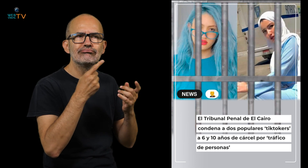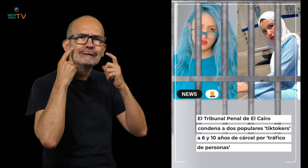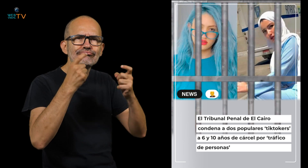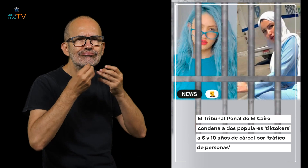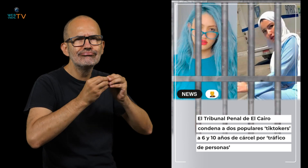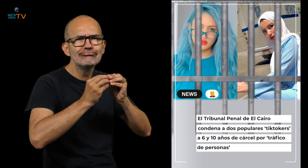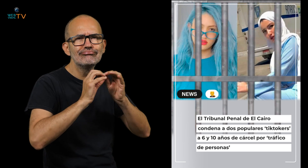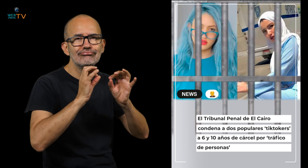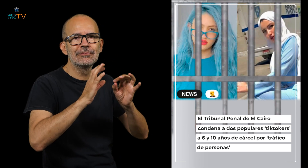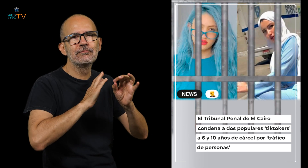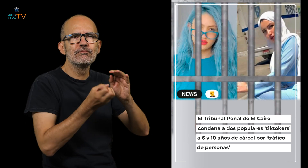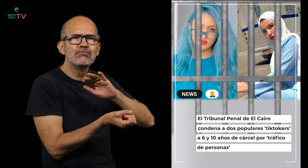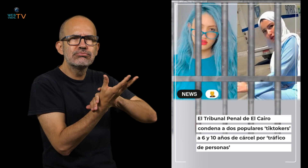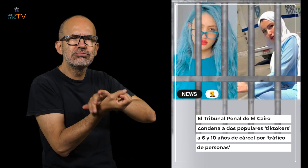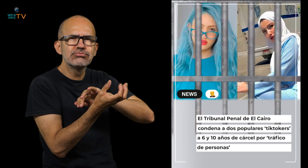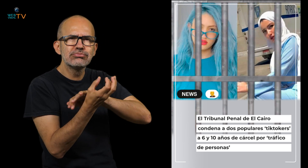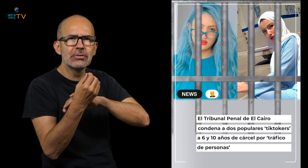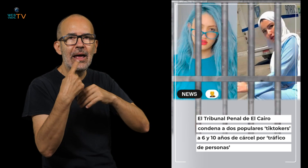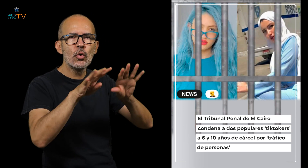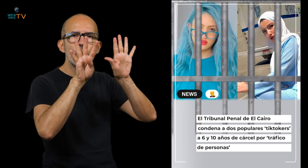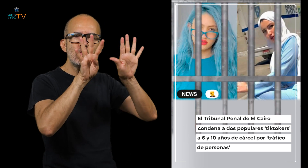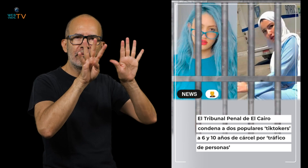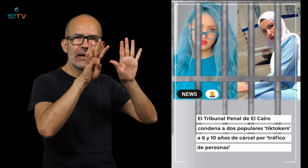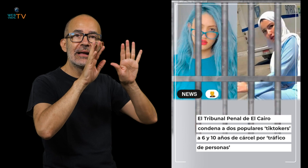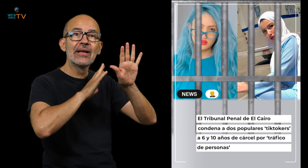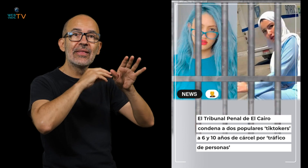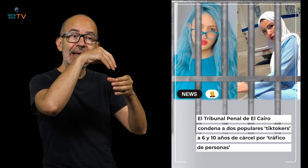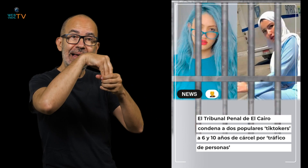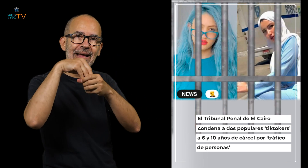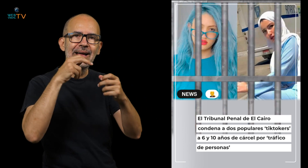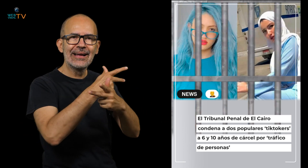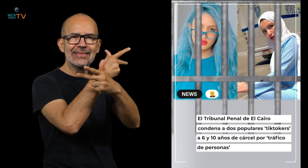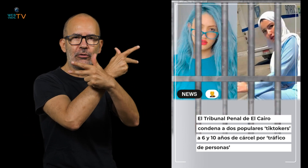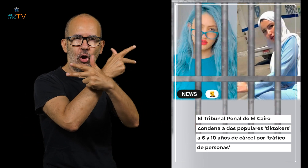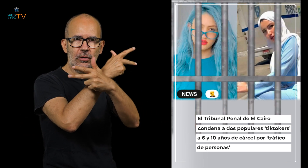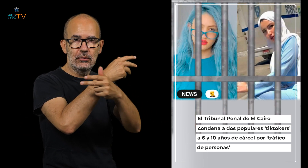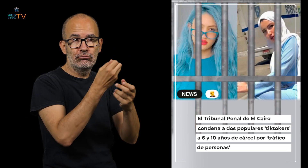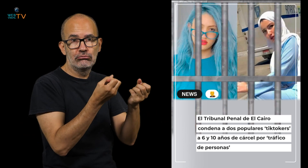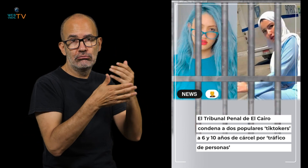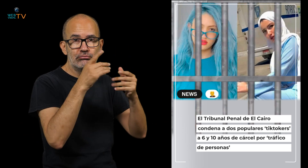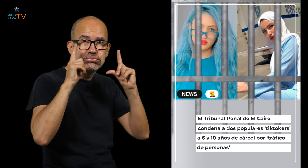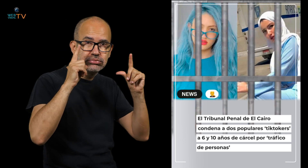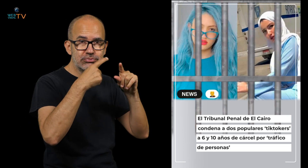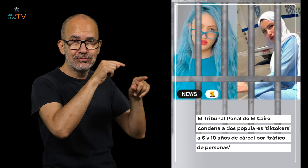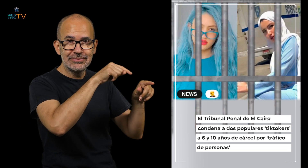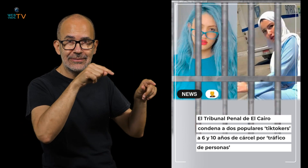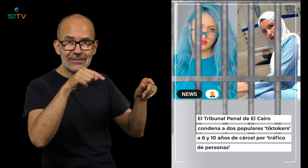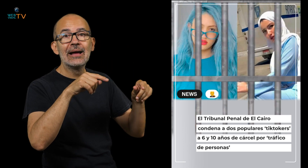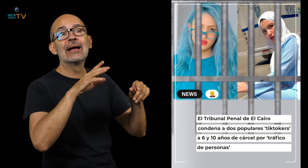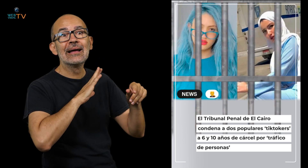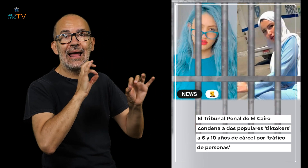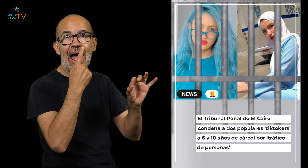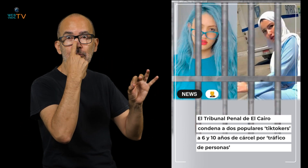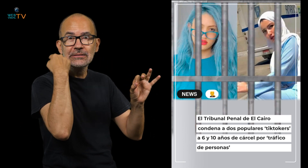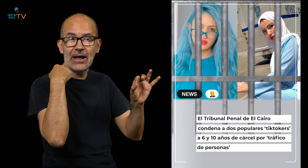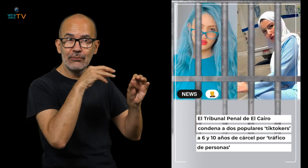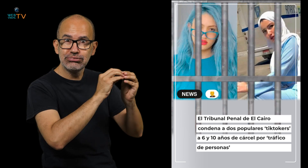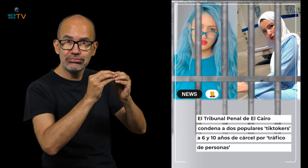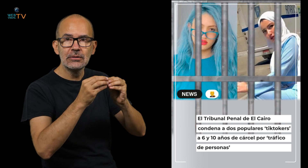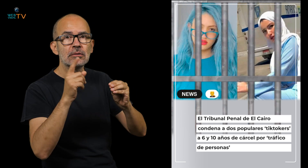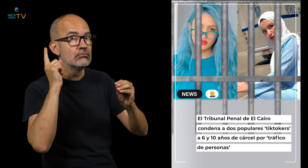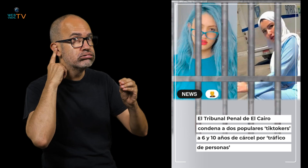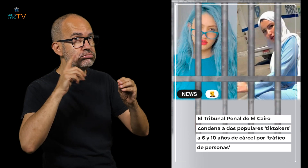Ambas jóvenes estaban entre las nueve creadoras de contenido de TikTok arrestadas el año pasado